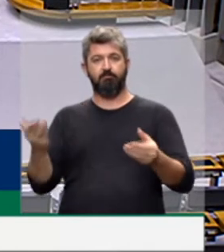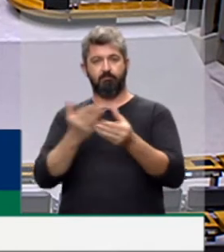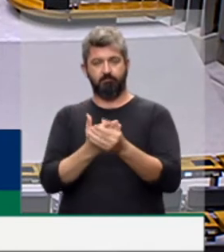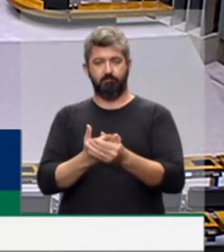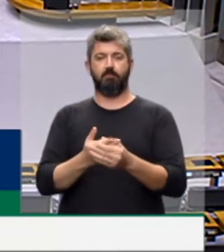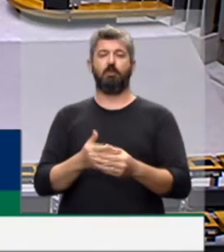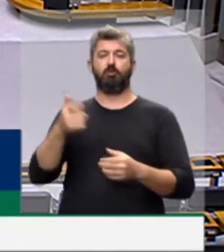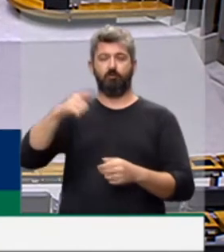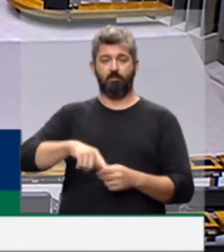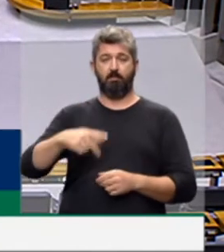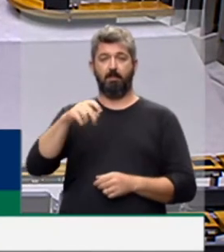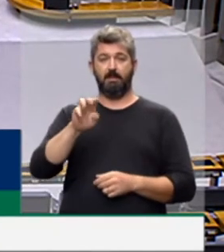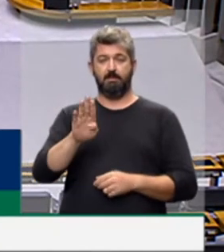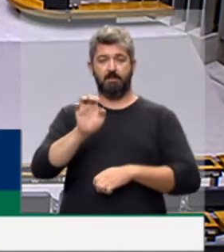OS VENTOS, -- [REPÓRTER]: ESTE